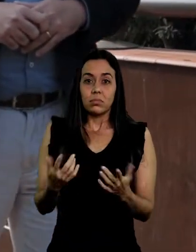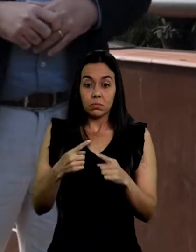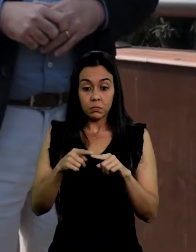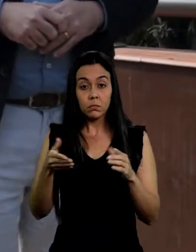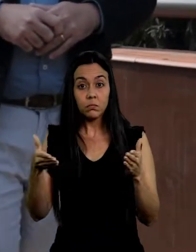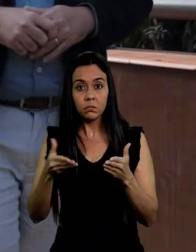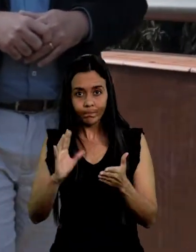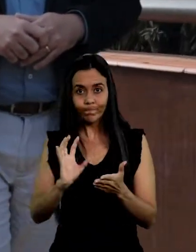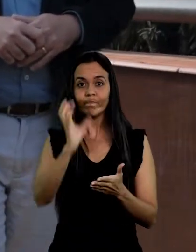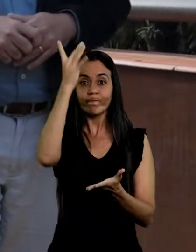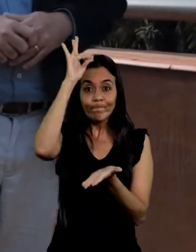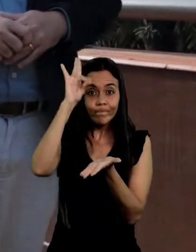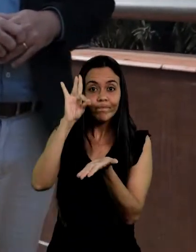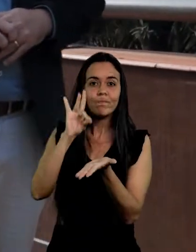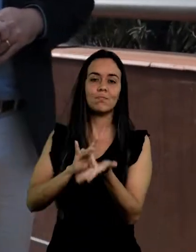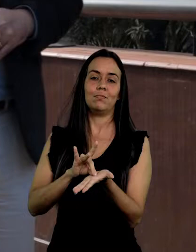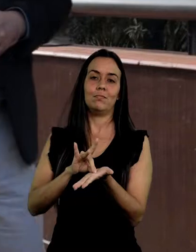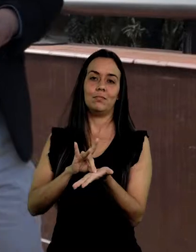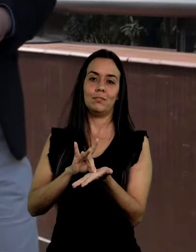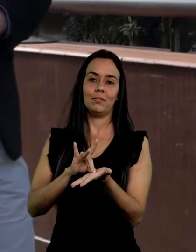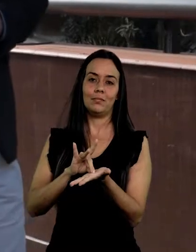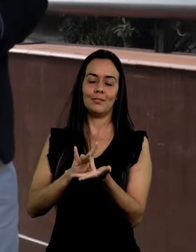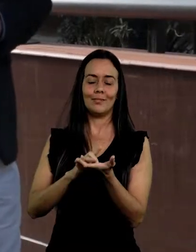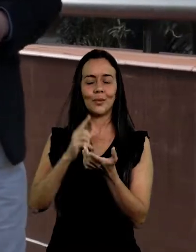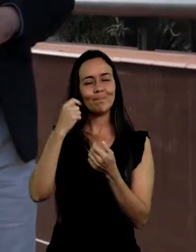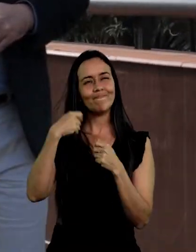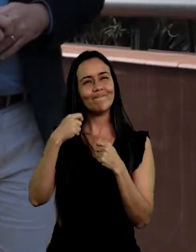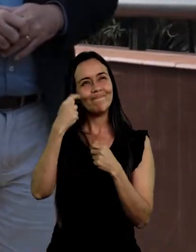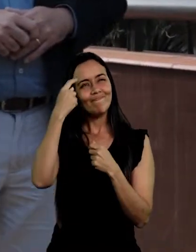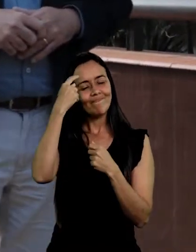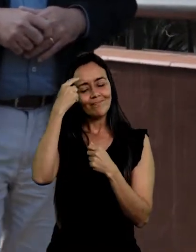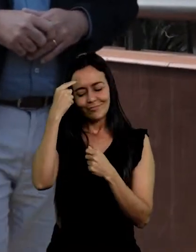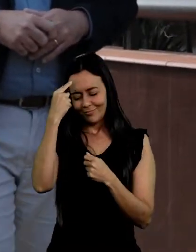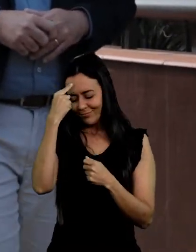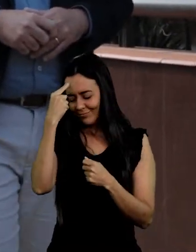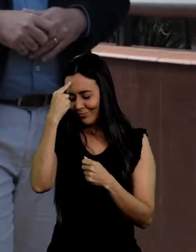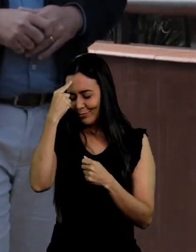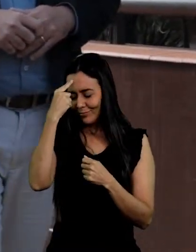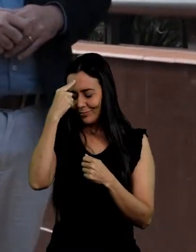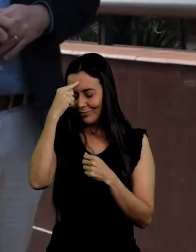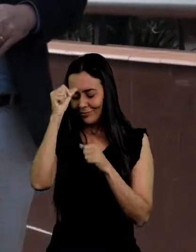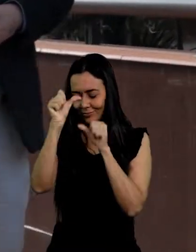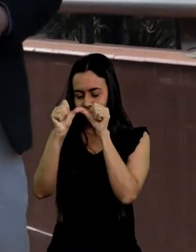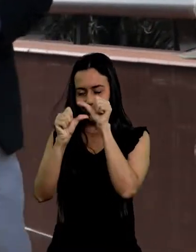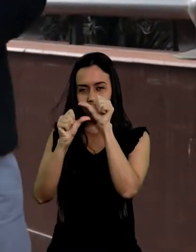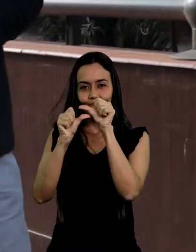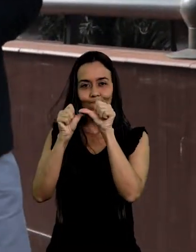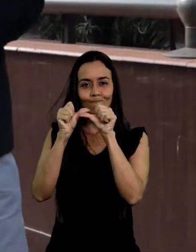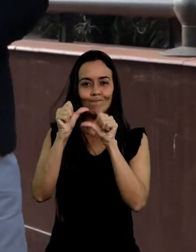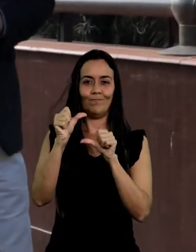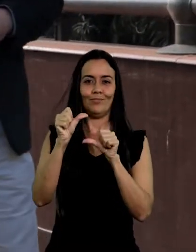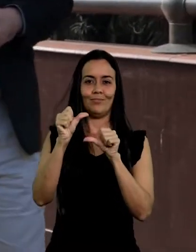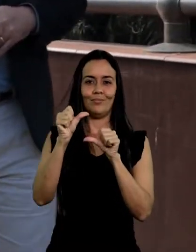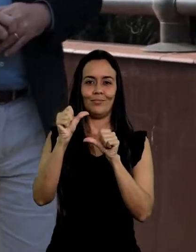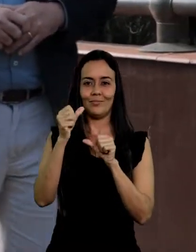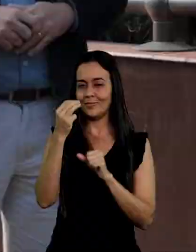você ensina pro teu cérebro mesmo, o que é que significa essa memória,